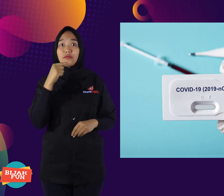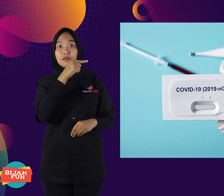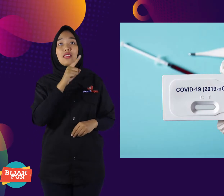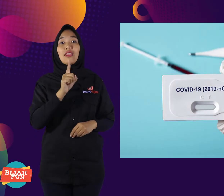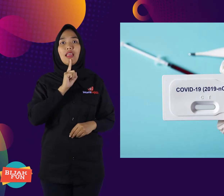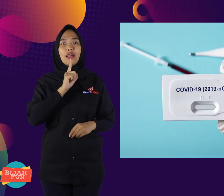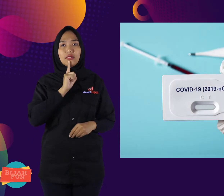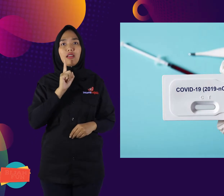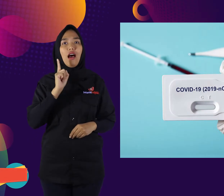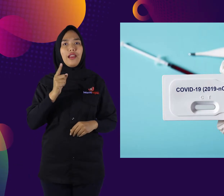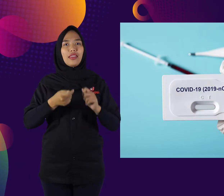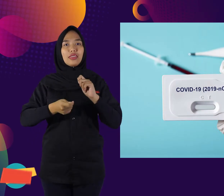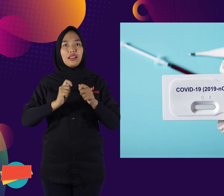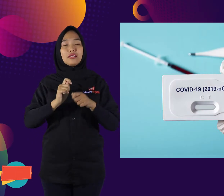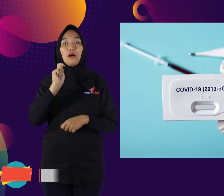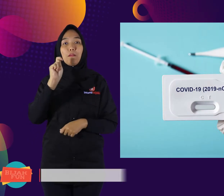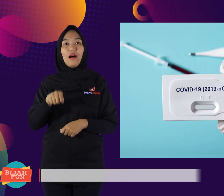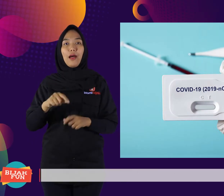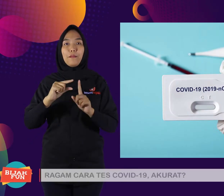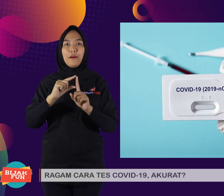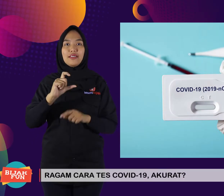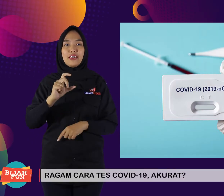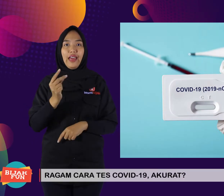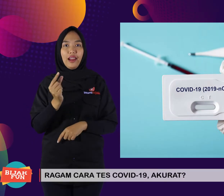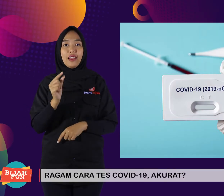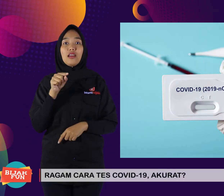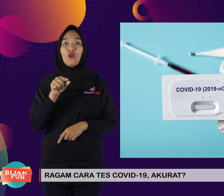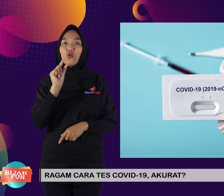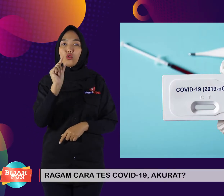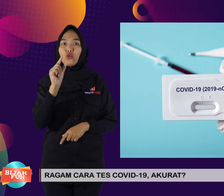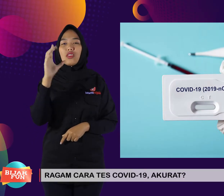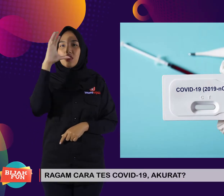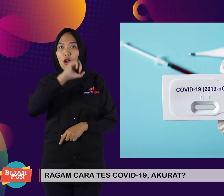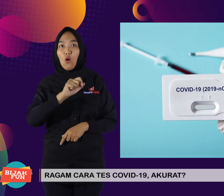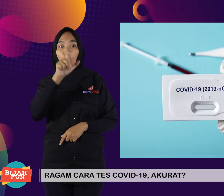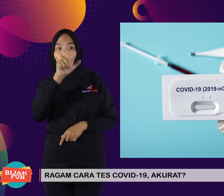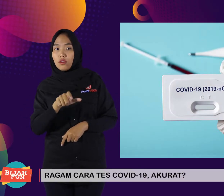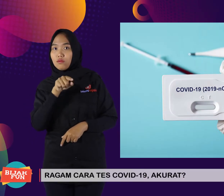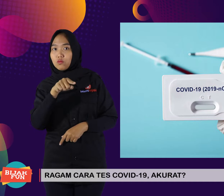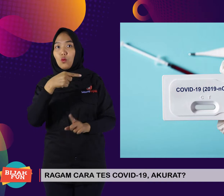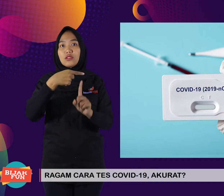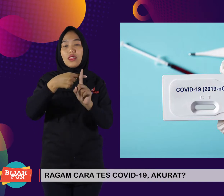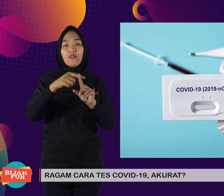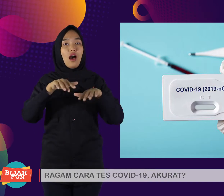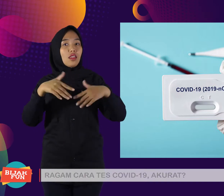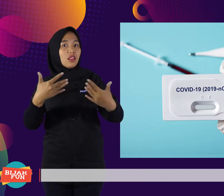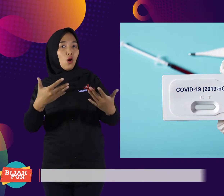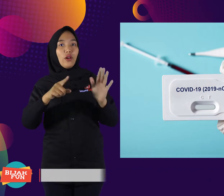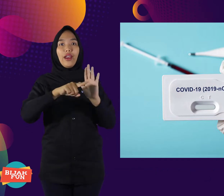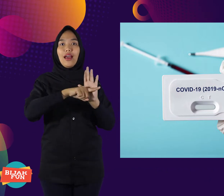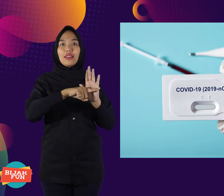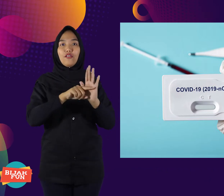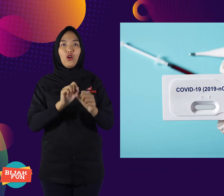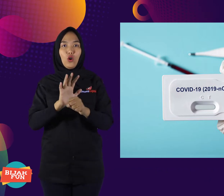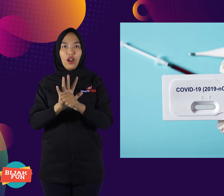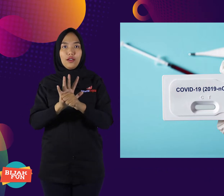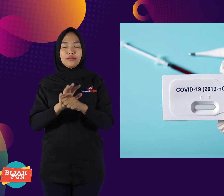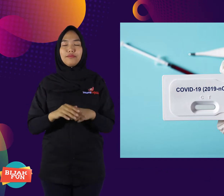Di Inggris menggunakan tes PCR itu untuk mengetahui orang positif atau negatif corona.